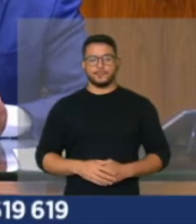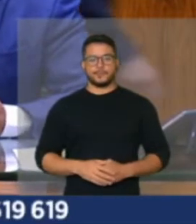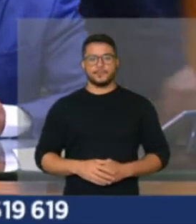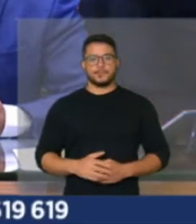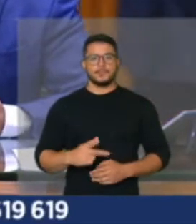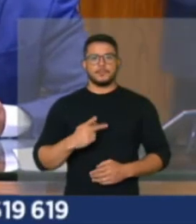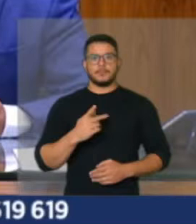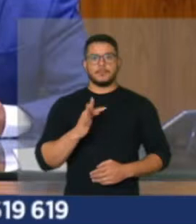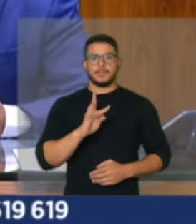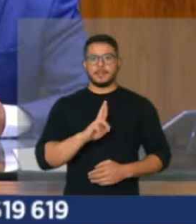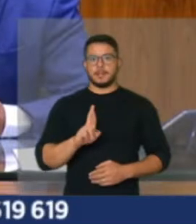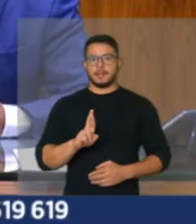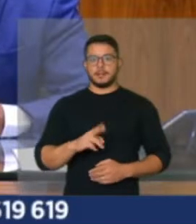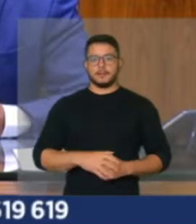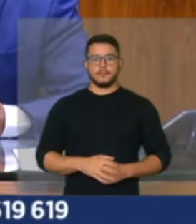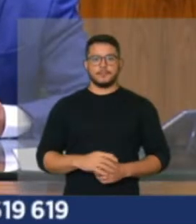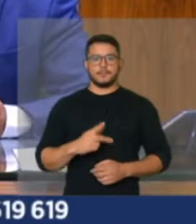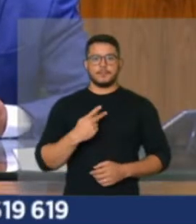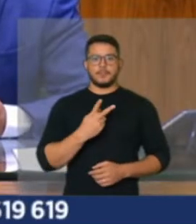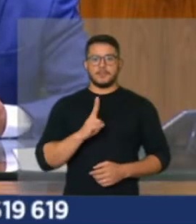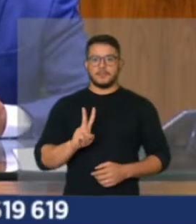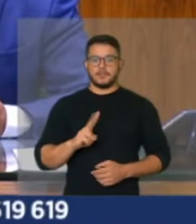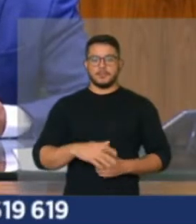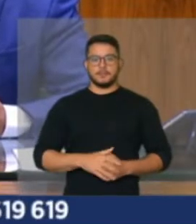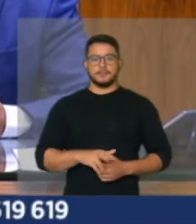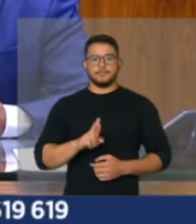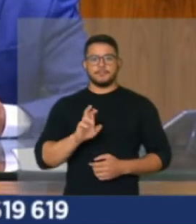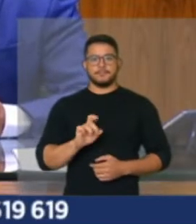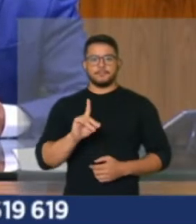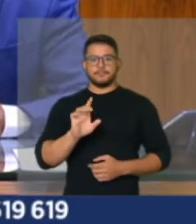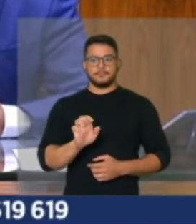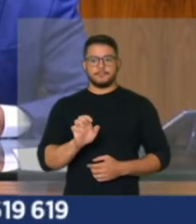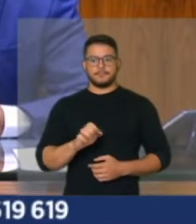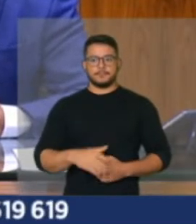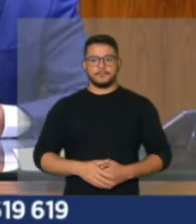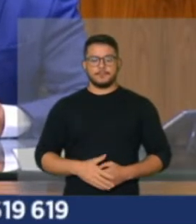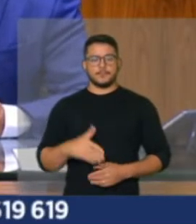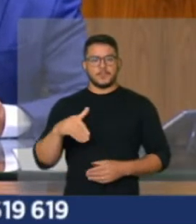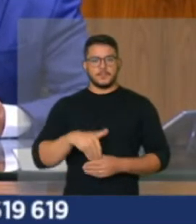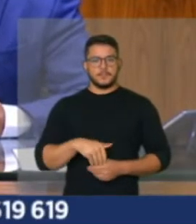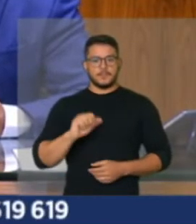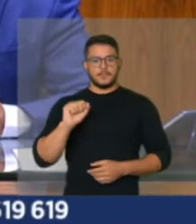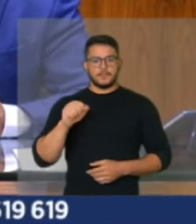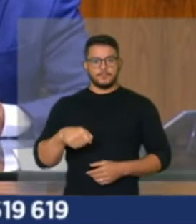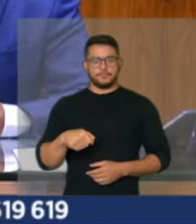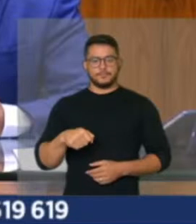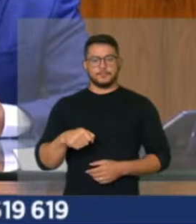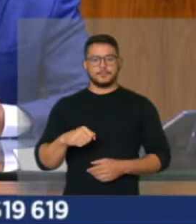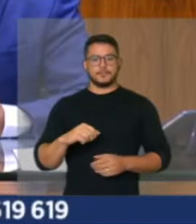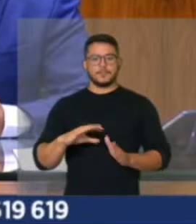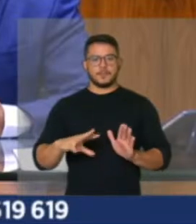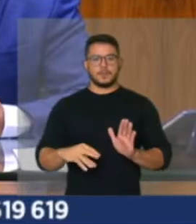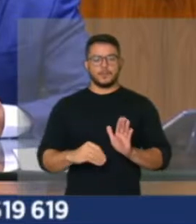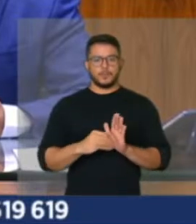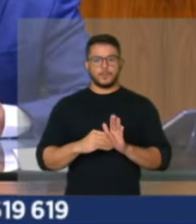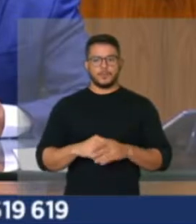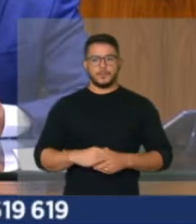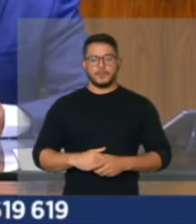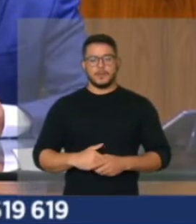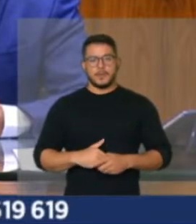[DEPUTADA]: A REDE SIM, SIM É EMENDA E NÃO AO DESTAQUE. [PRESIDENTE]: REDE SIM. MAIORIA? [DEPUTADO]: PSB MUDA A ORIENTAÇÃO PARA SIM,